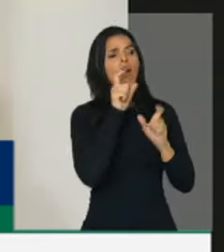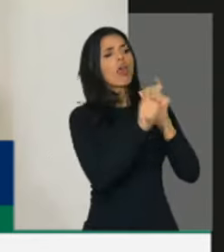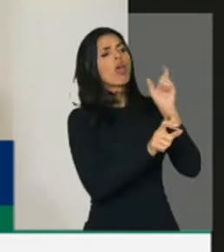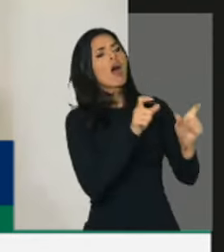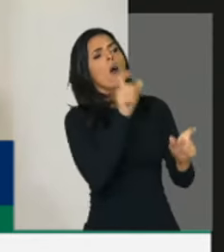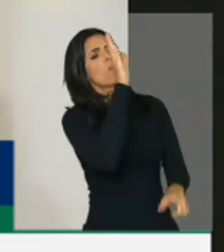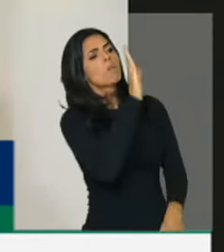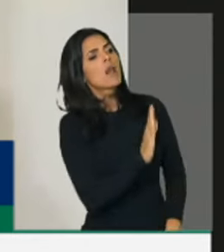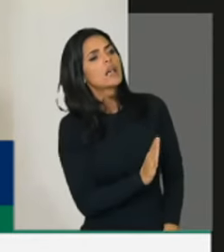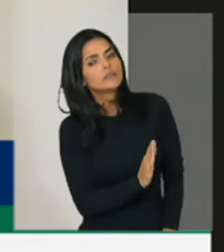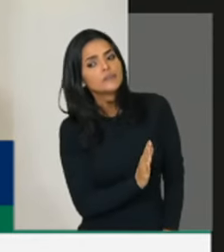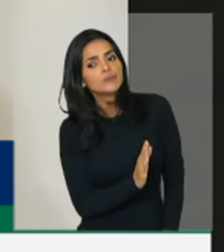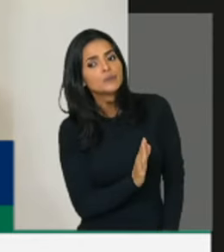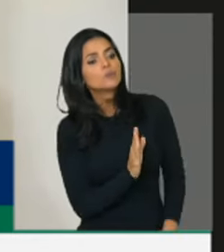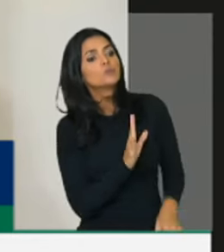DE ÁREA GRAIQU TAVEL 7,6% DO